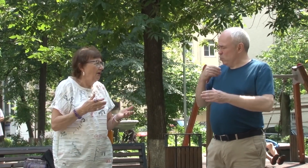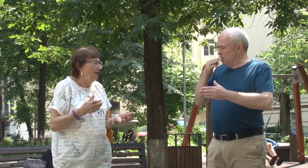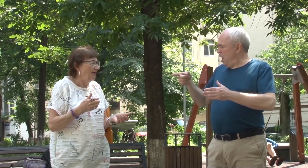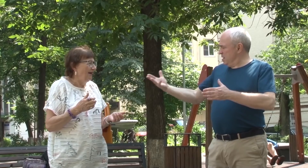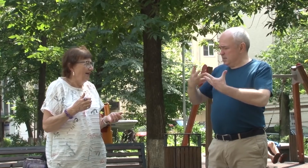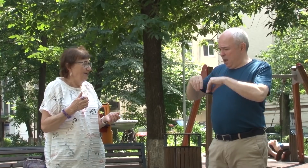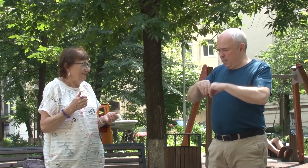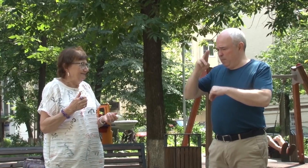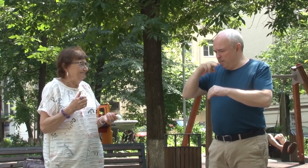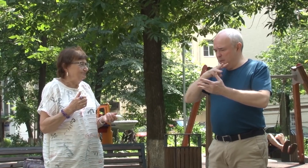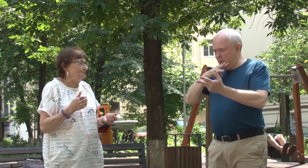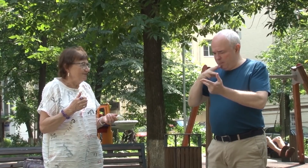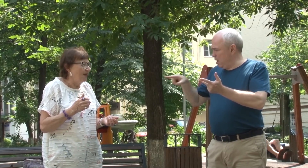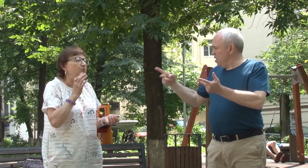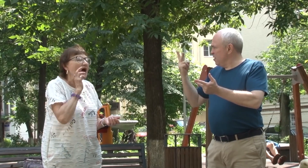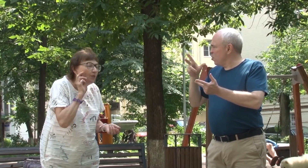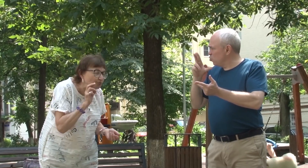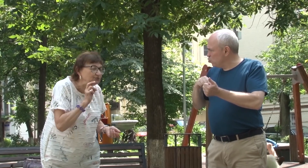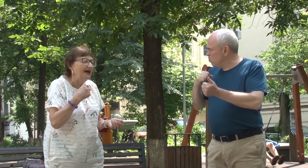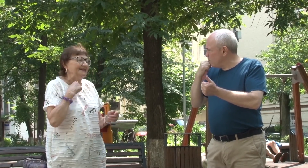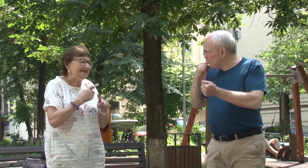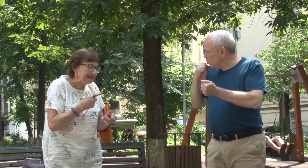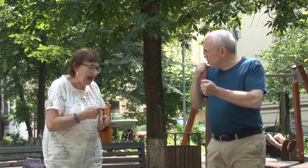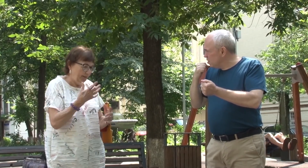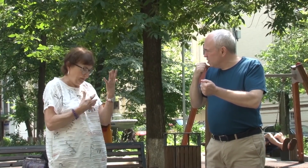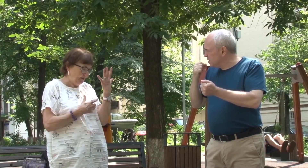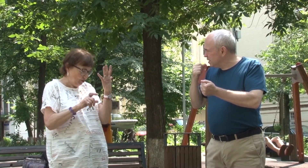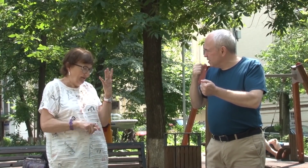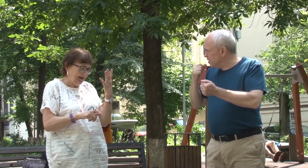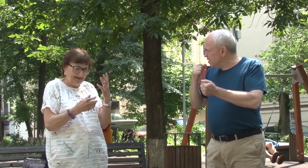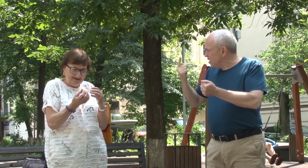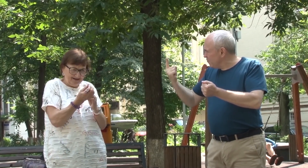Постойте! Семья у вас – папа, мама, у них две дочки… еще бабушка. – Всего пять человек.